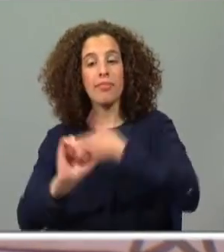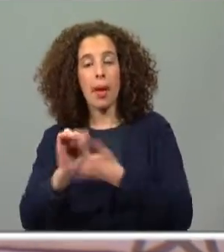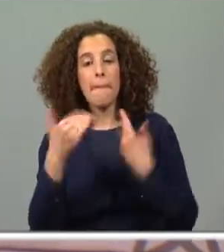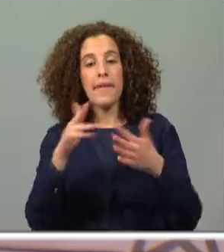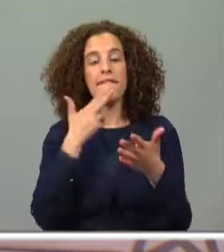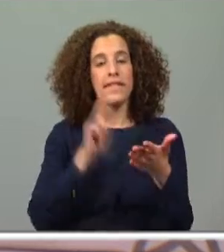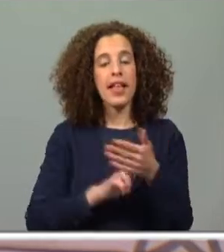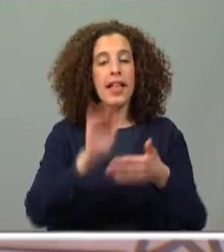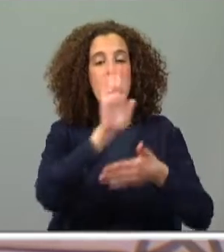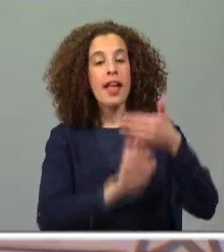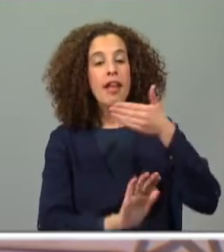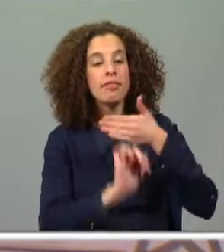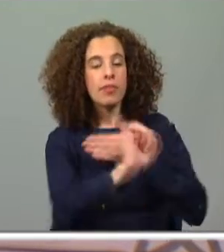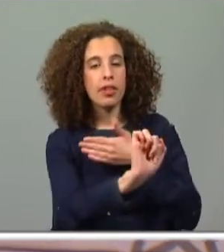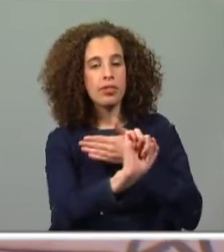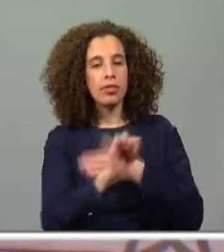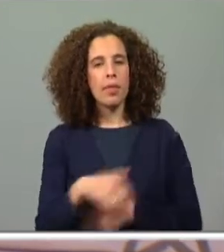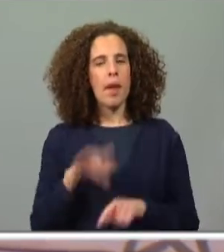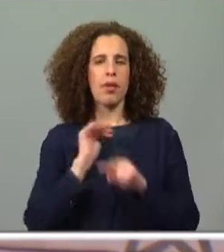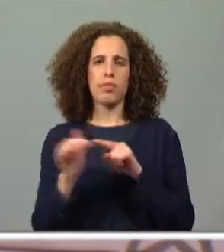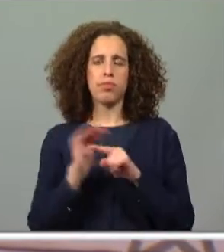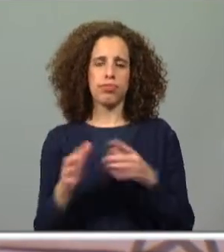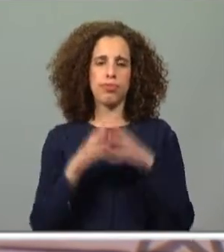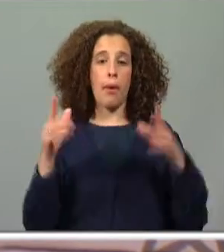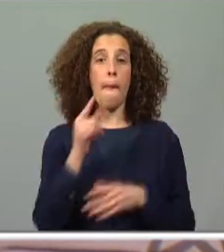verdade é que essa sua colega tinha uma sorte enorme tinha um pai que era dono 事實上，你的這位同事有一個幸運的父親擁有